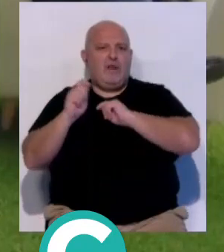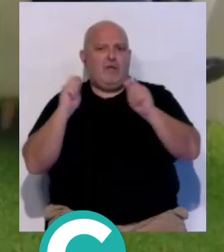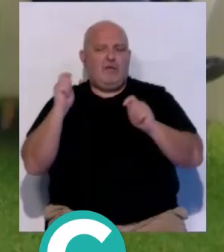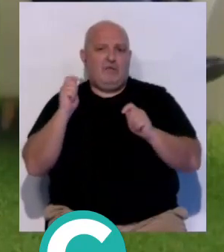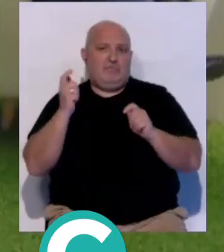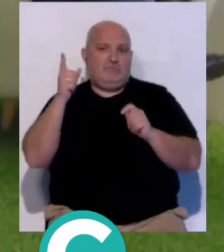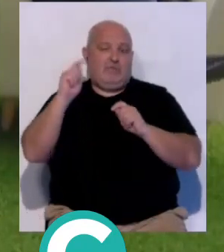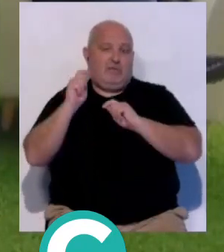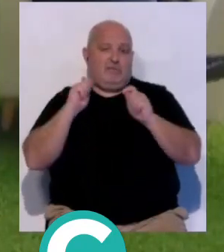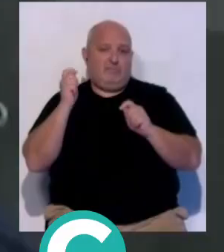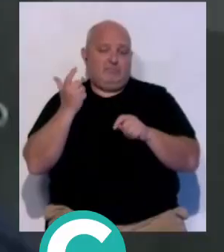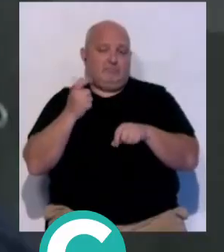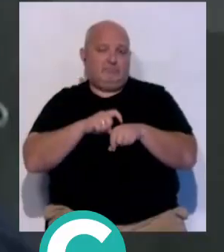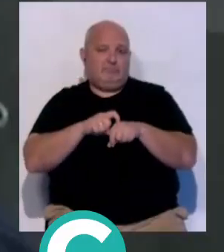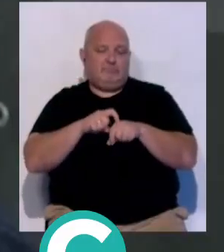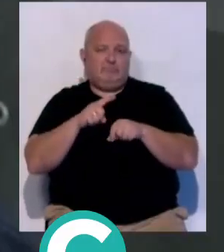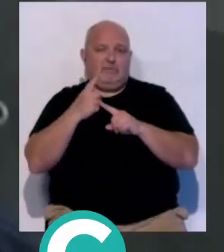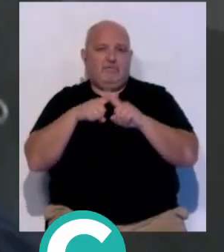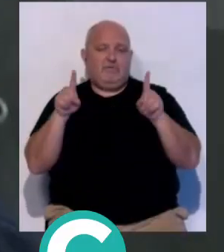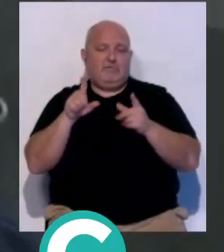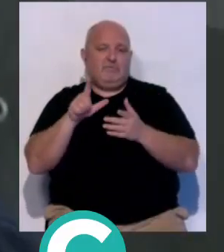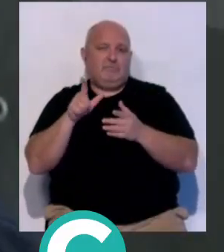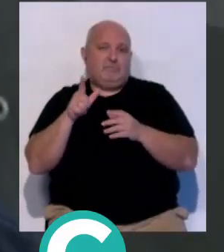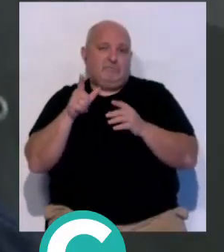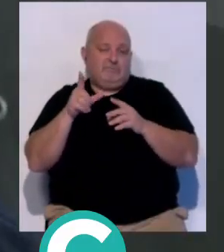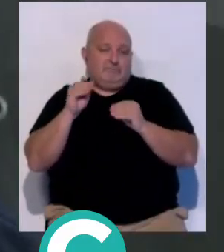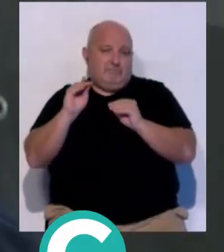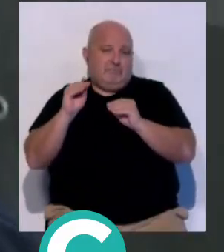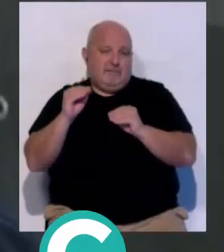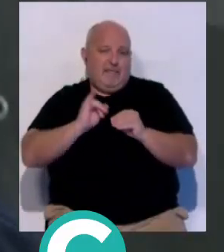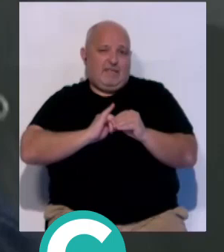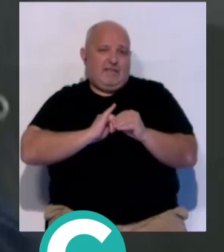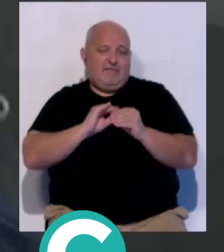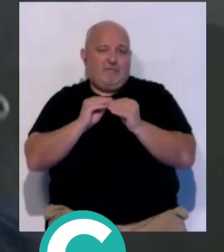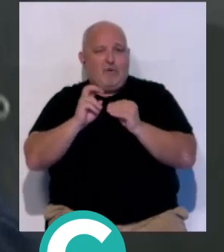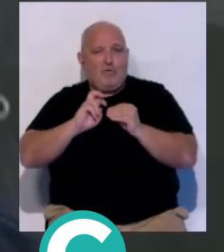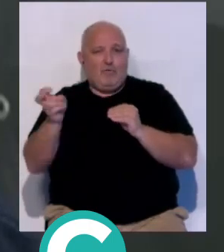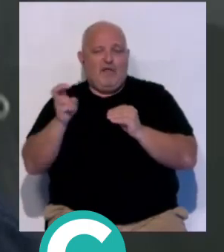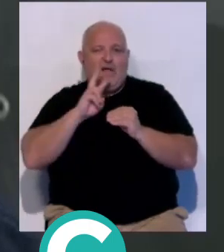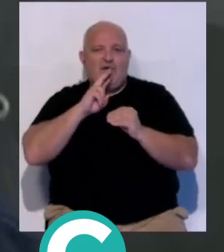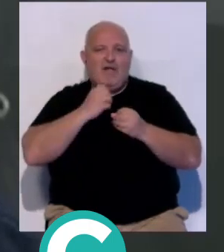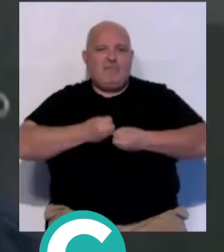bueno no son muy diferentes pero seguramente tenían otra forma de hablar de expresarse sí